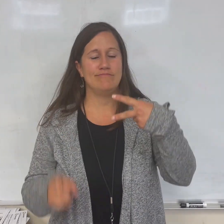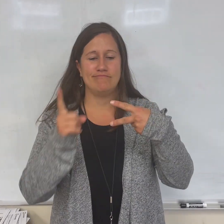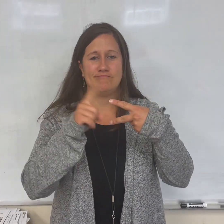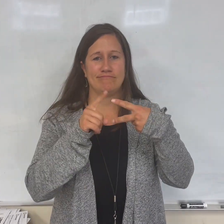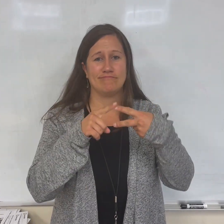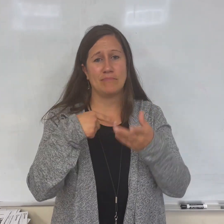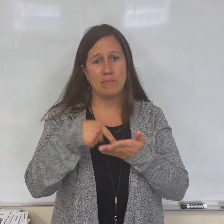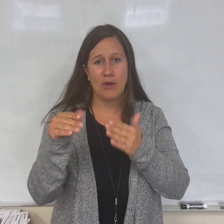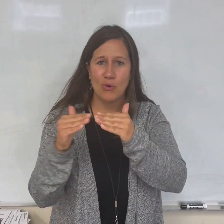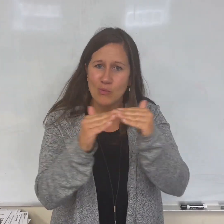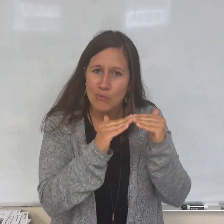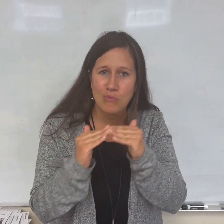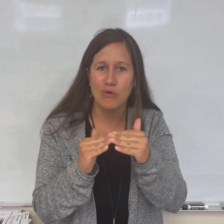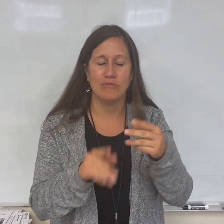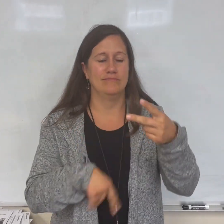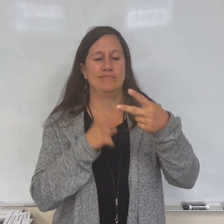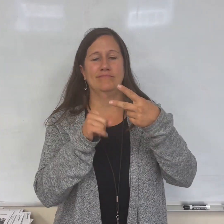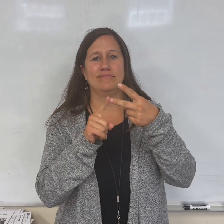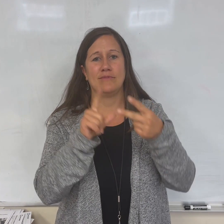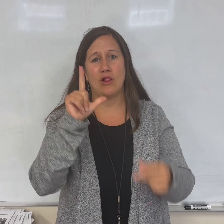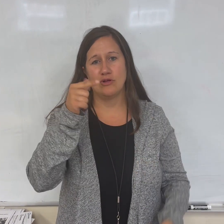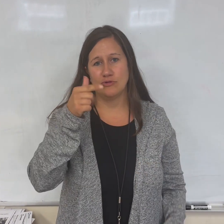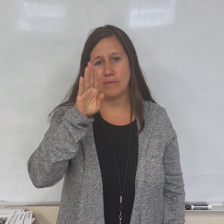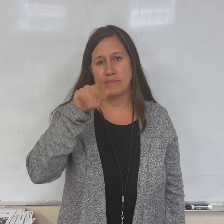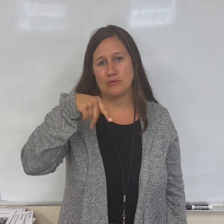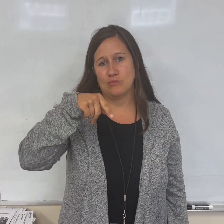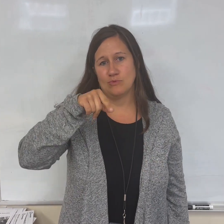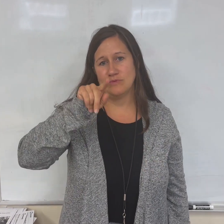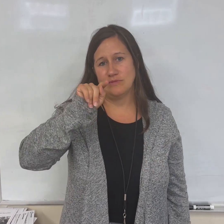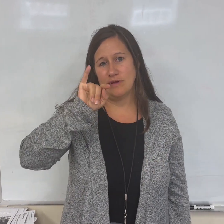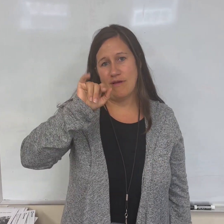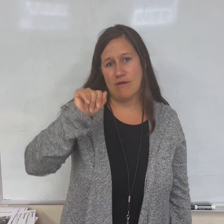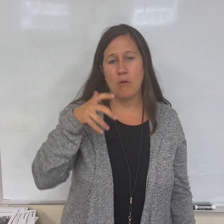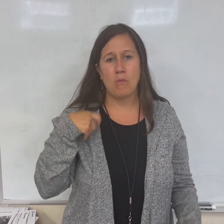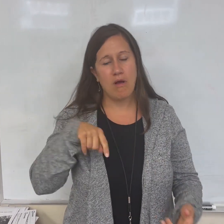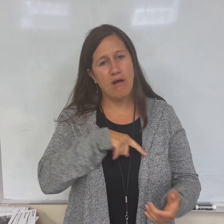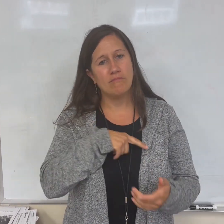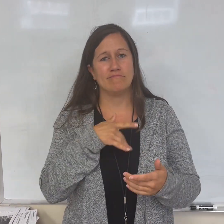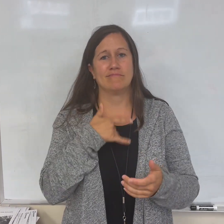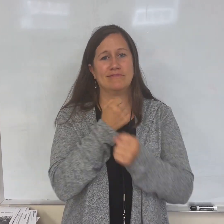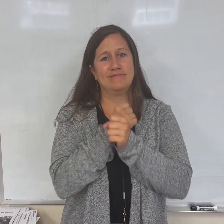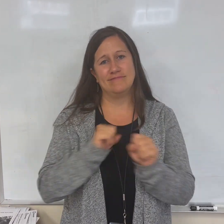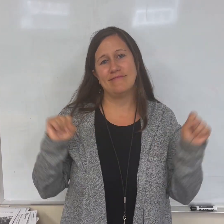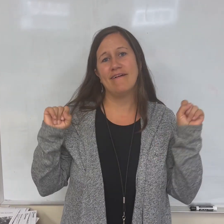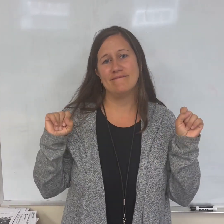2 reasons - Pay equal and LGBTQIA feels Safe